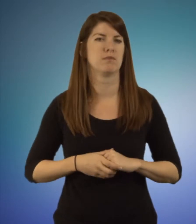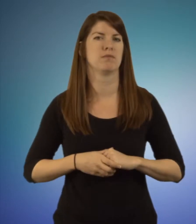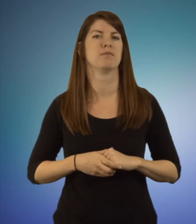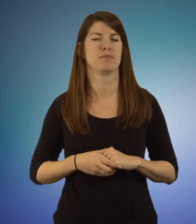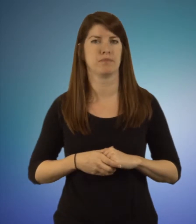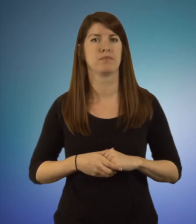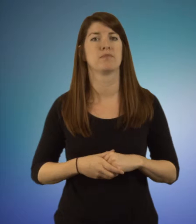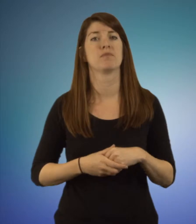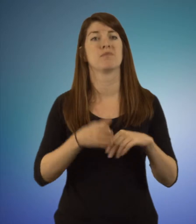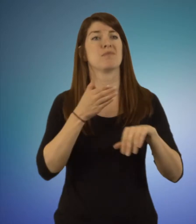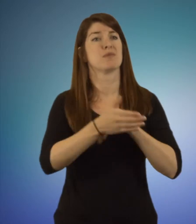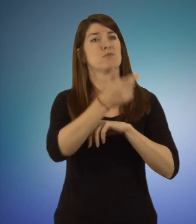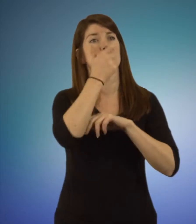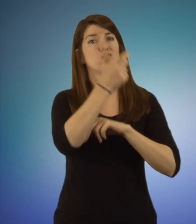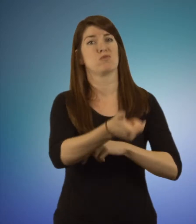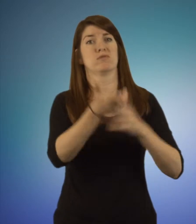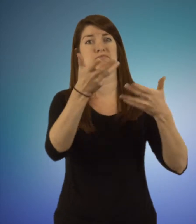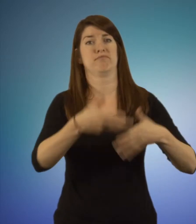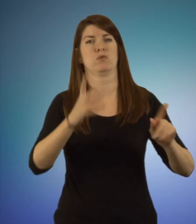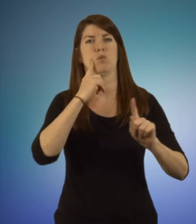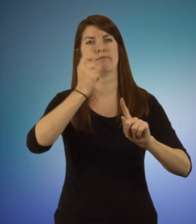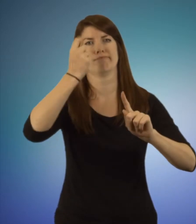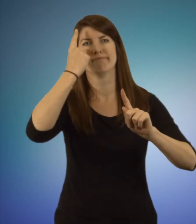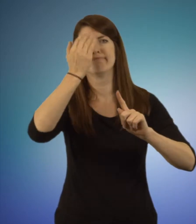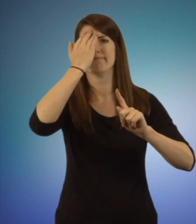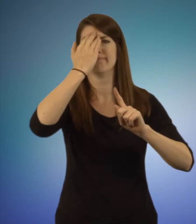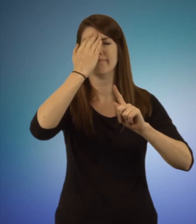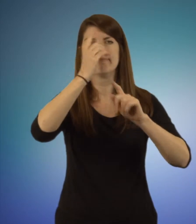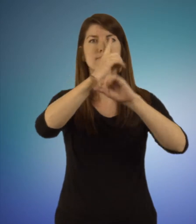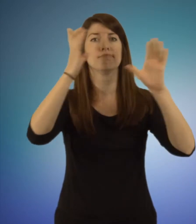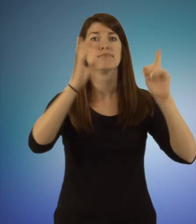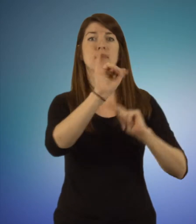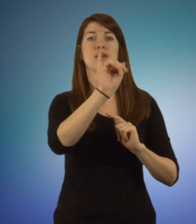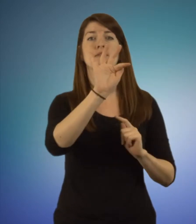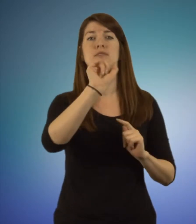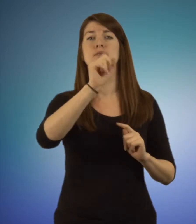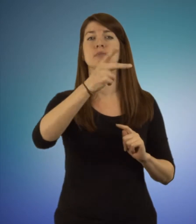Lo que aprenderá hoy es cómo es un IFSP en Texas; quién está involucrado en el proceso de